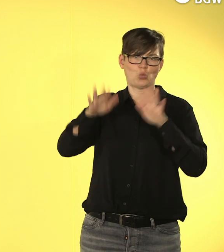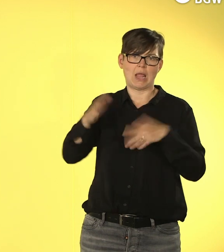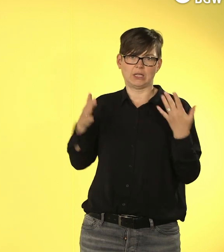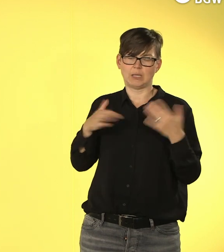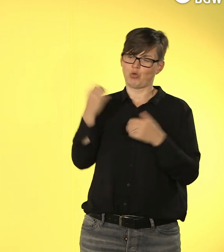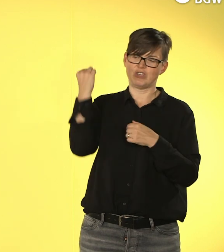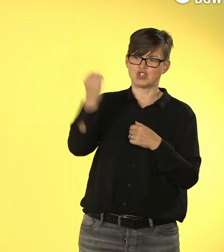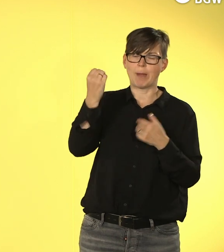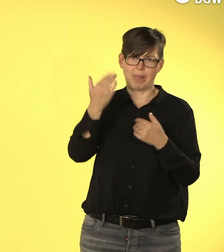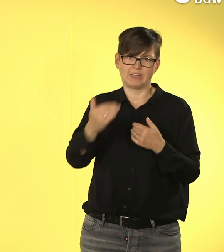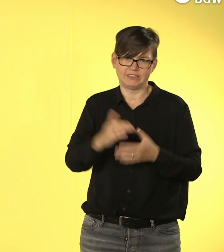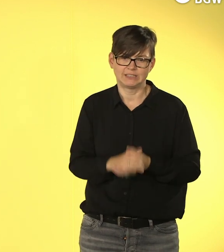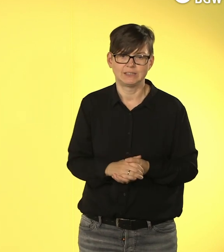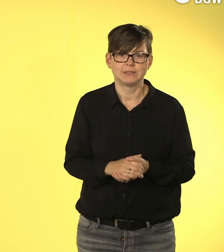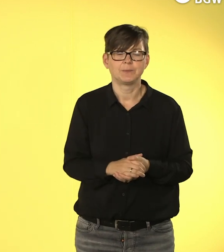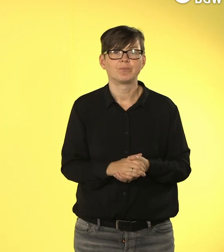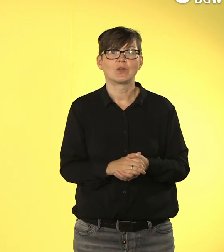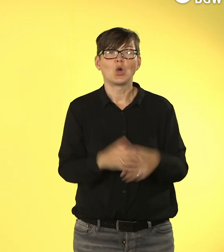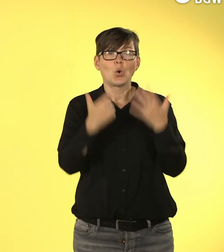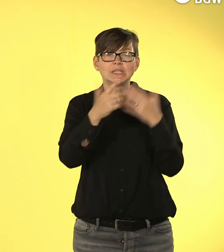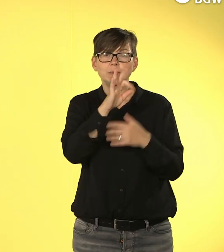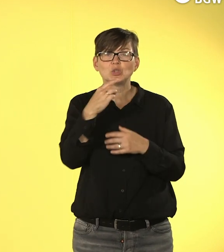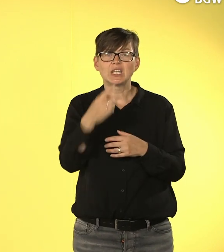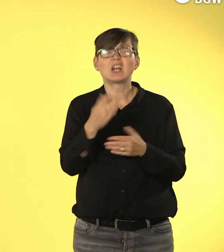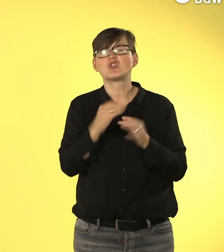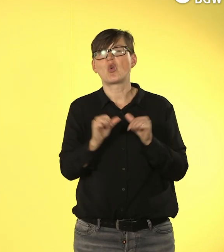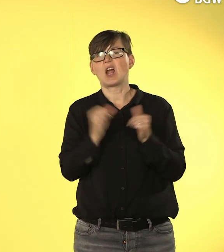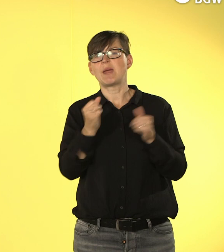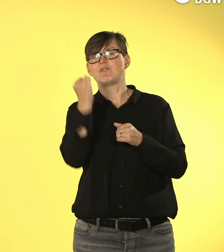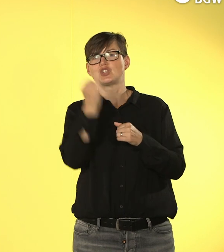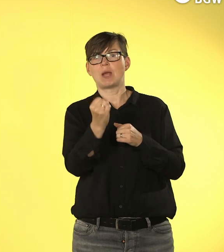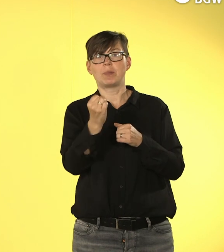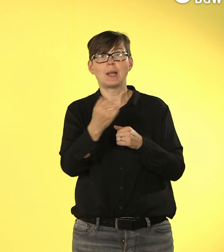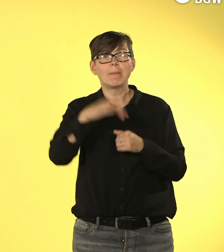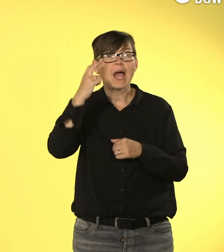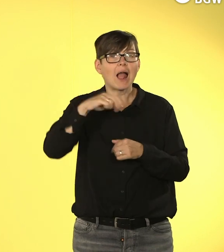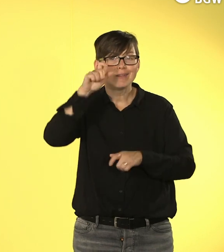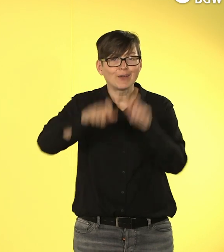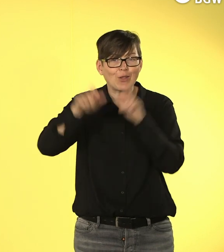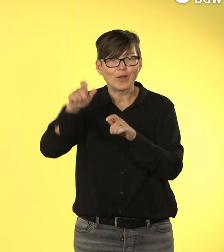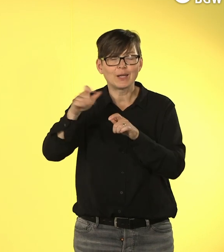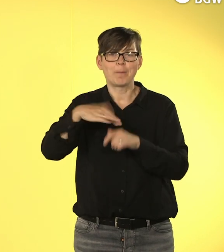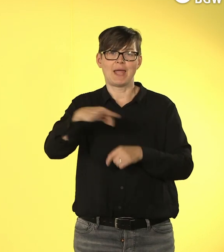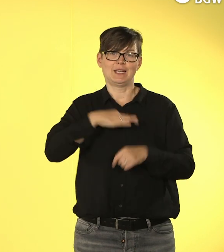7 % voten: Ältere haben mehr Gesundheitsprobleme und sind öfter krank.